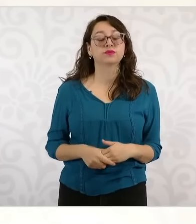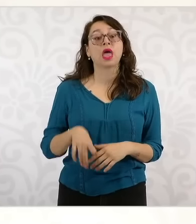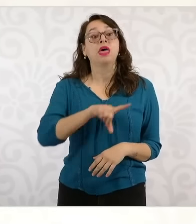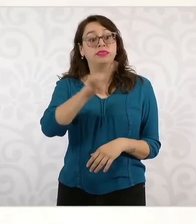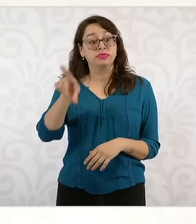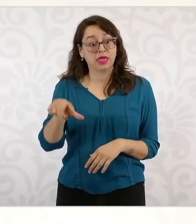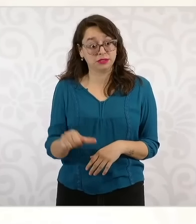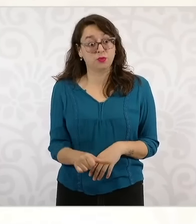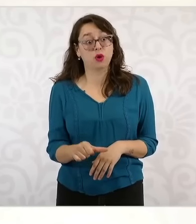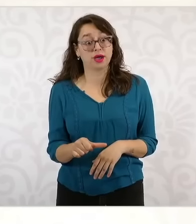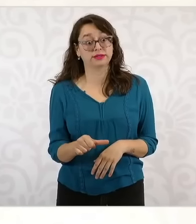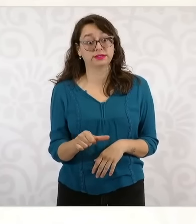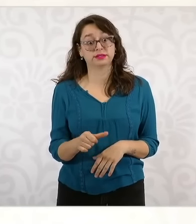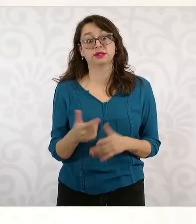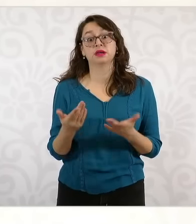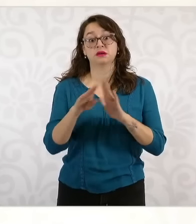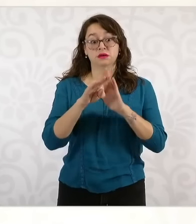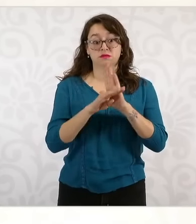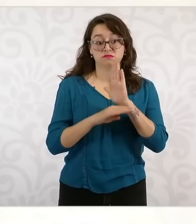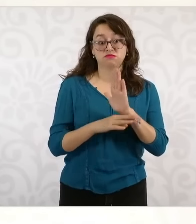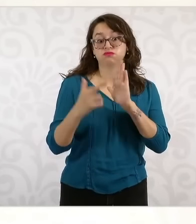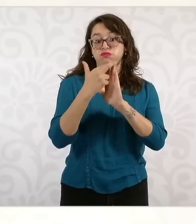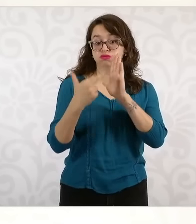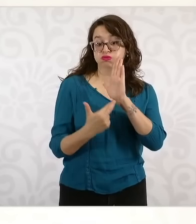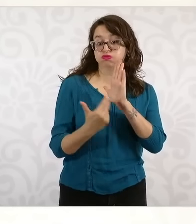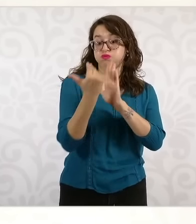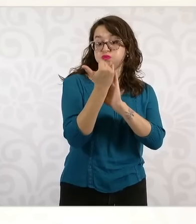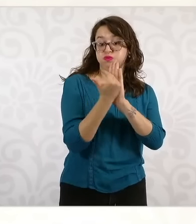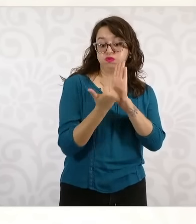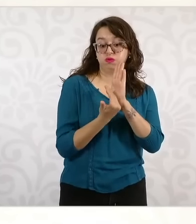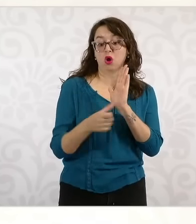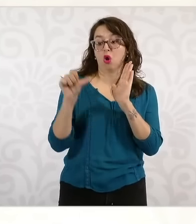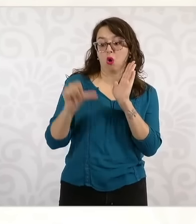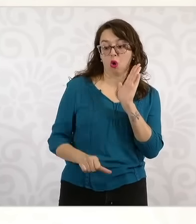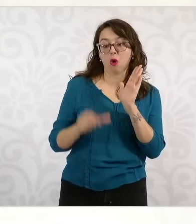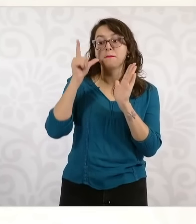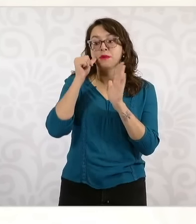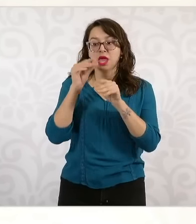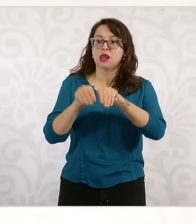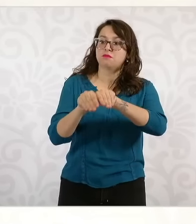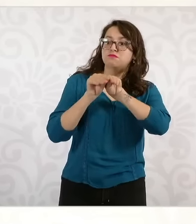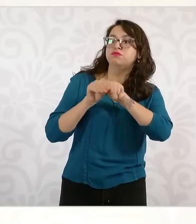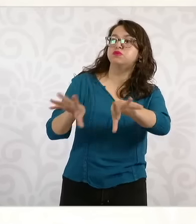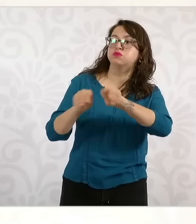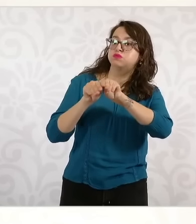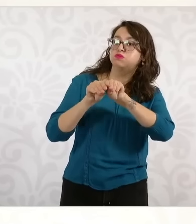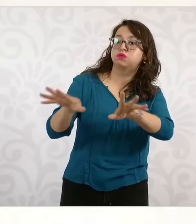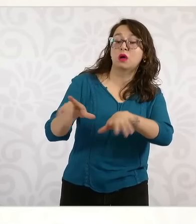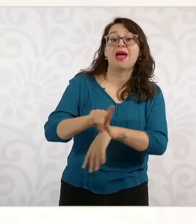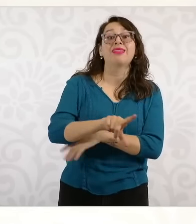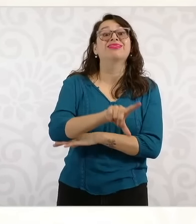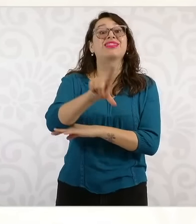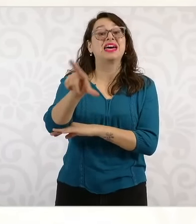publicadas las bases y los lineamientos que van a ser hoy y mañana los lineamientos, en ese momento